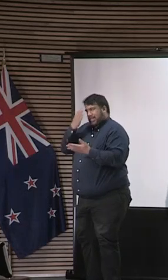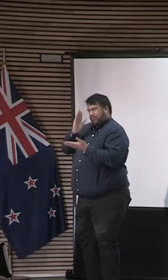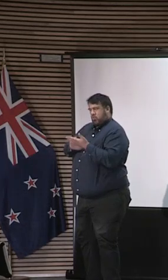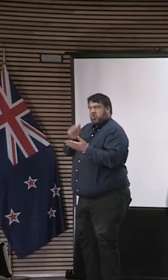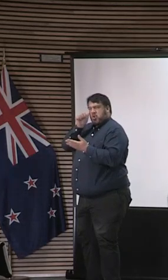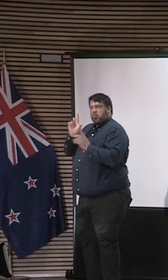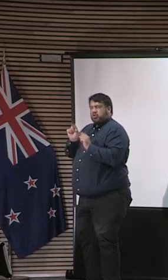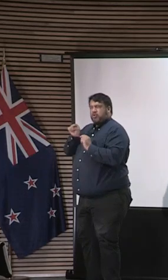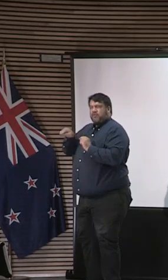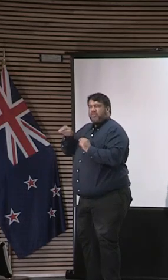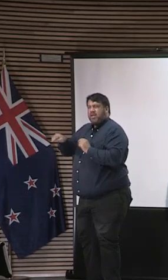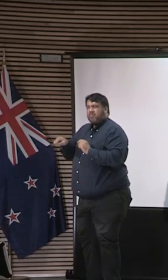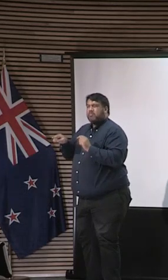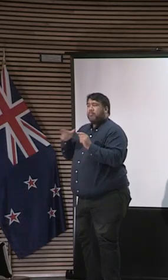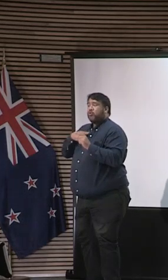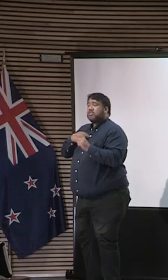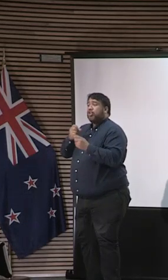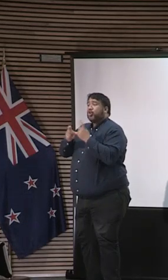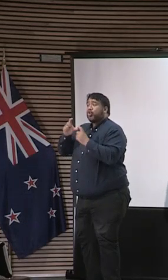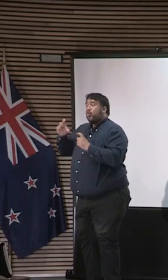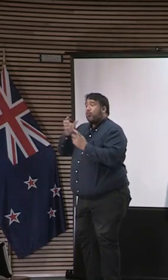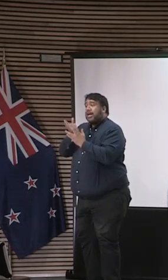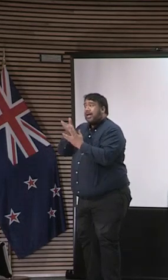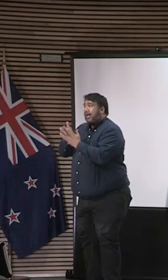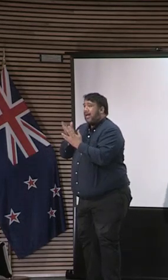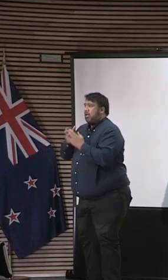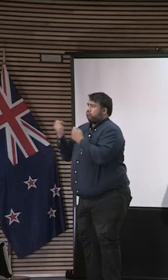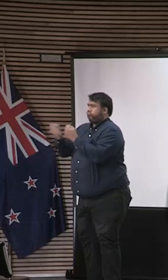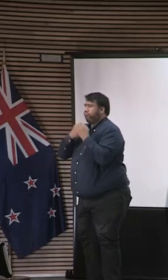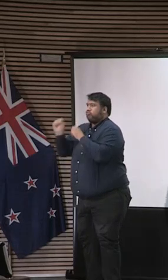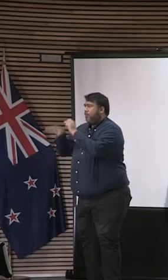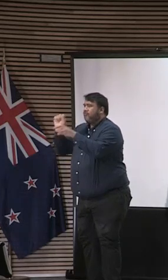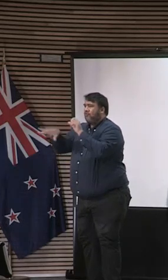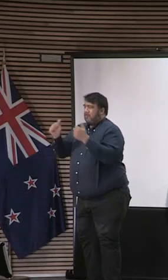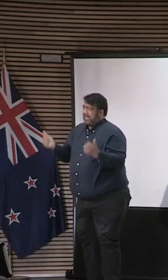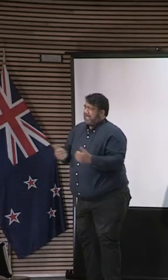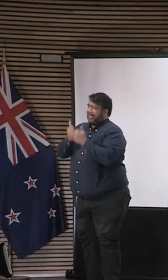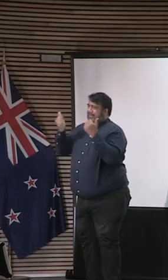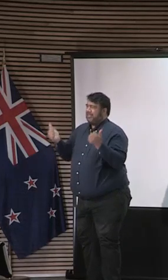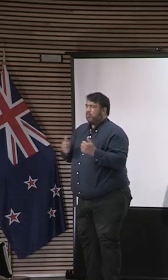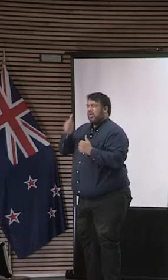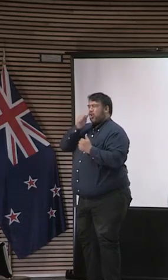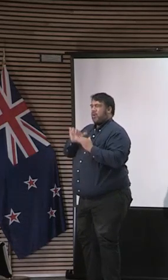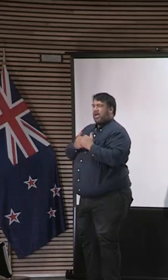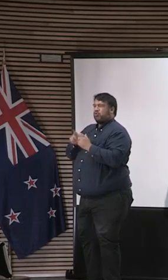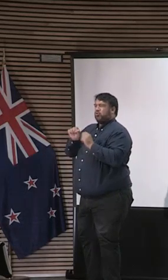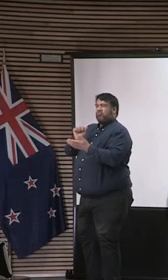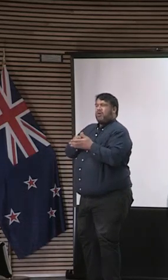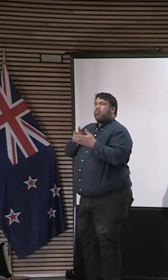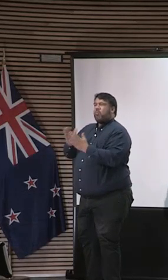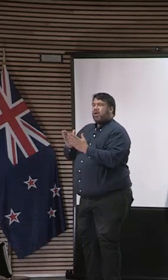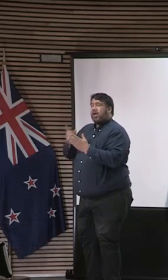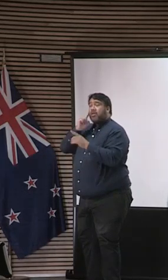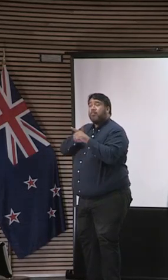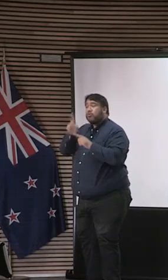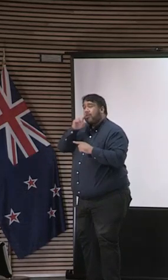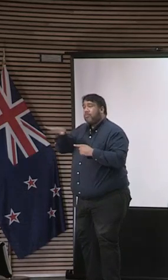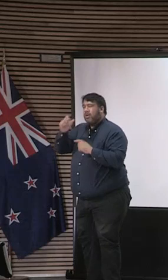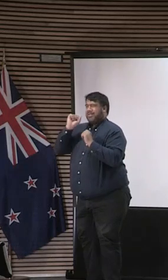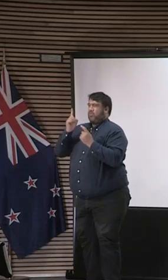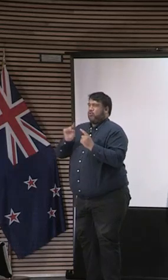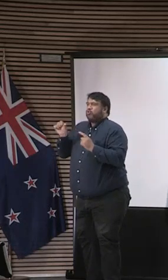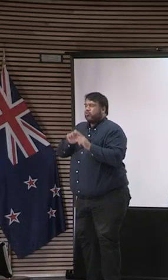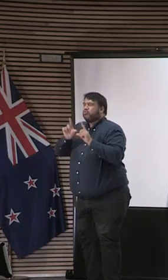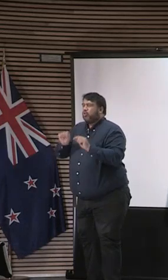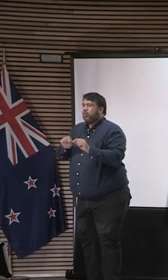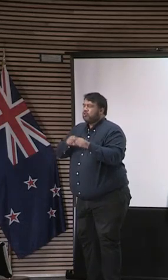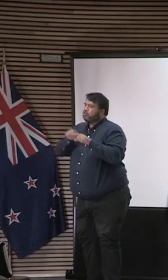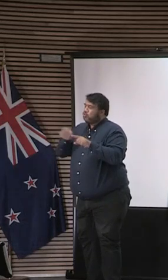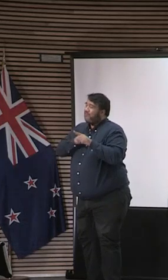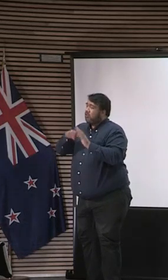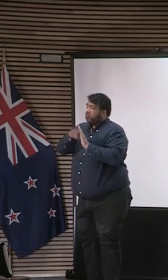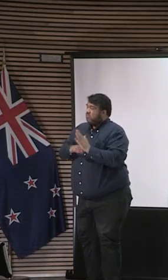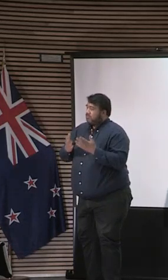awhina ano hoki ma raatau. He